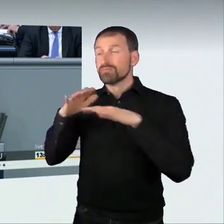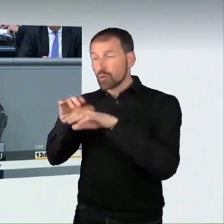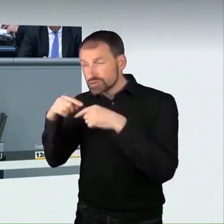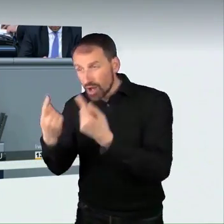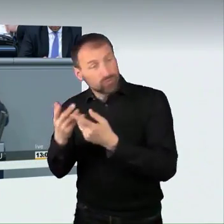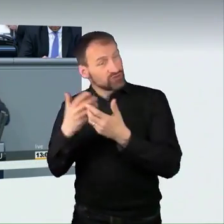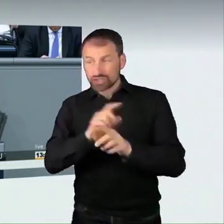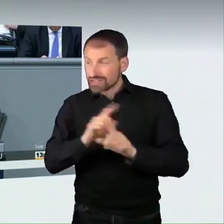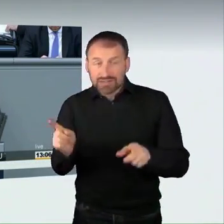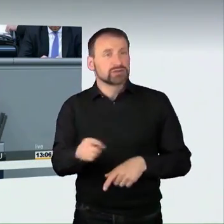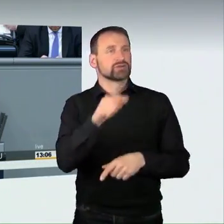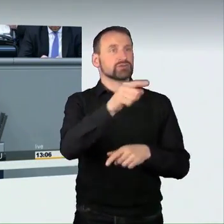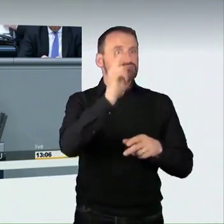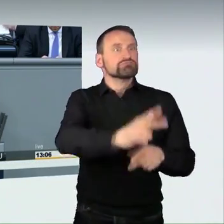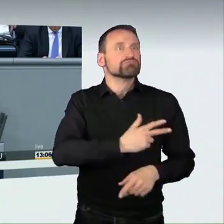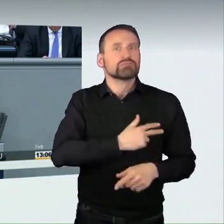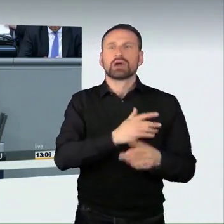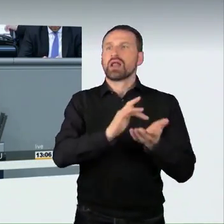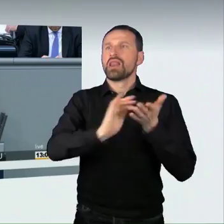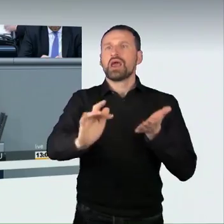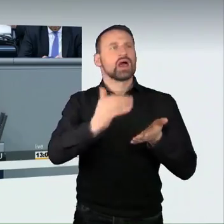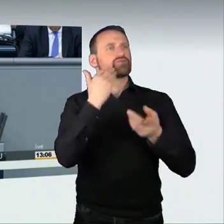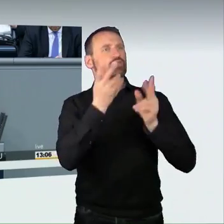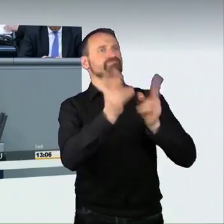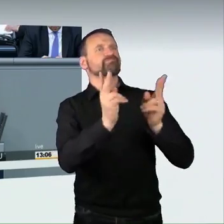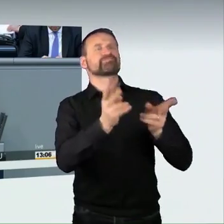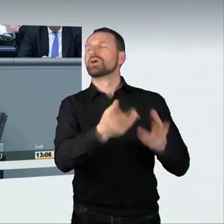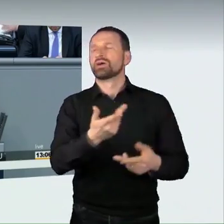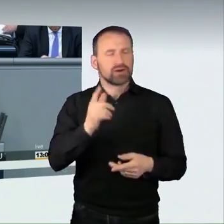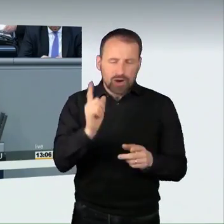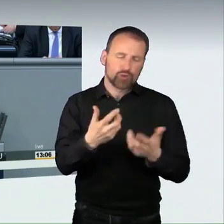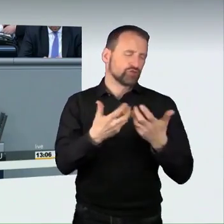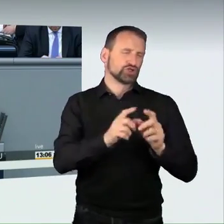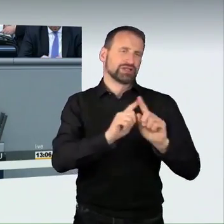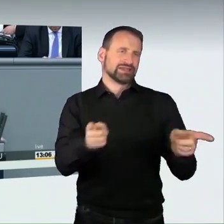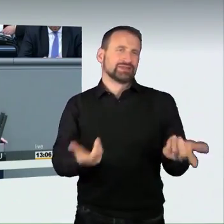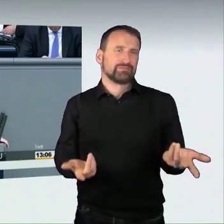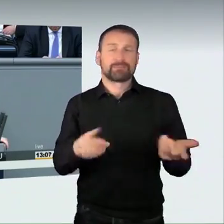Das Land ist ungleich besiedelt, also braucht es auch ungleiche Antworten,